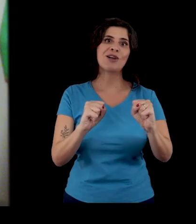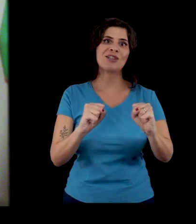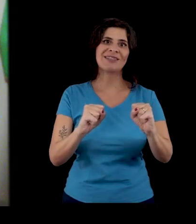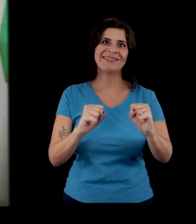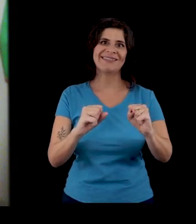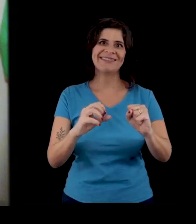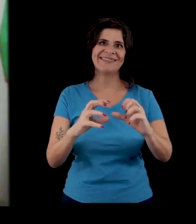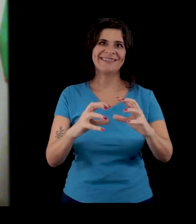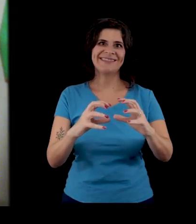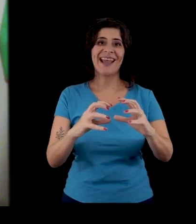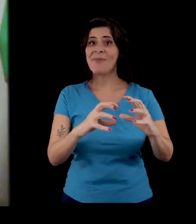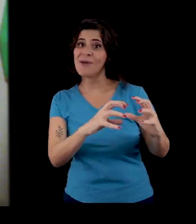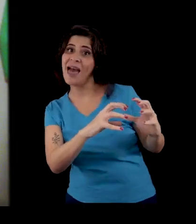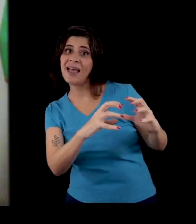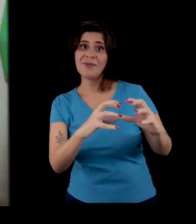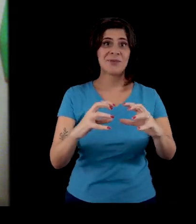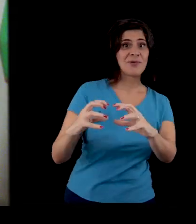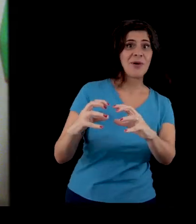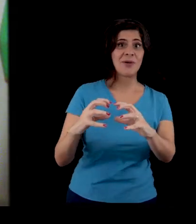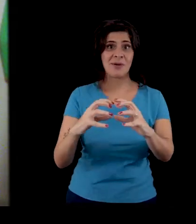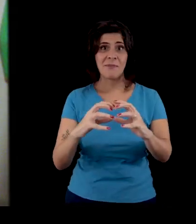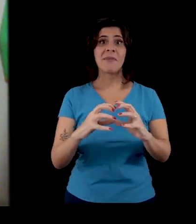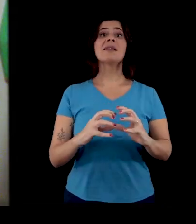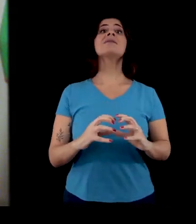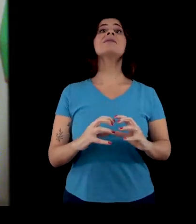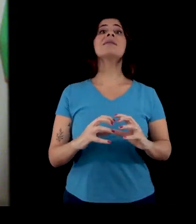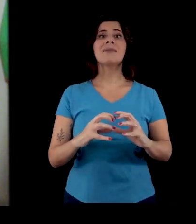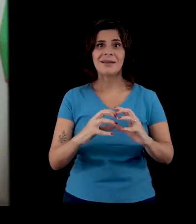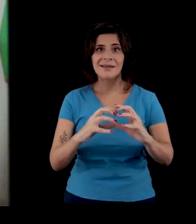Para o outro... Para cima...